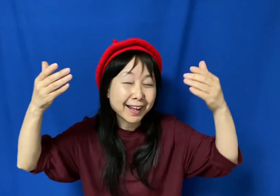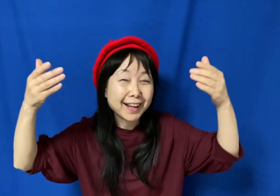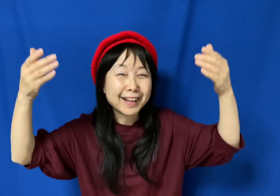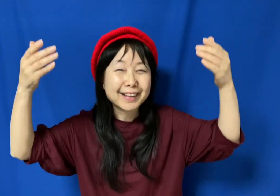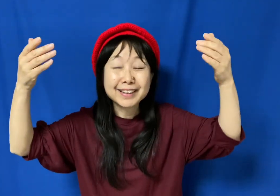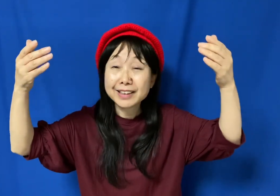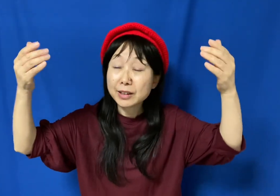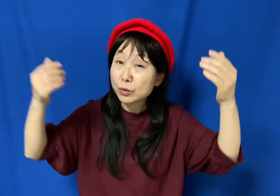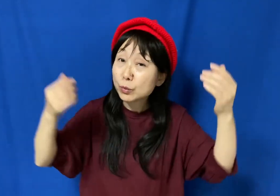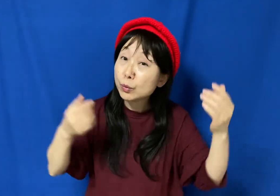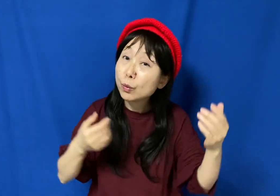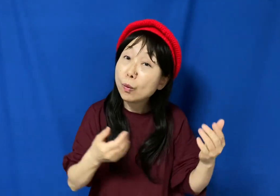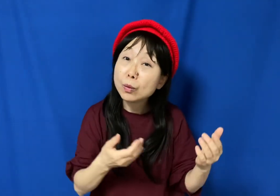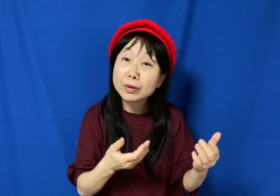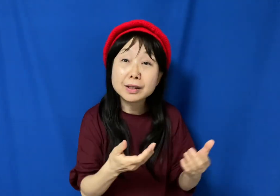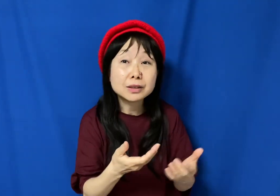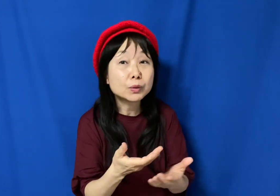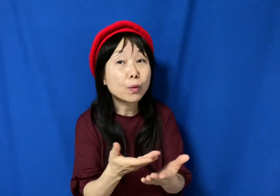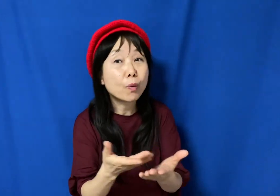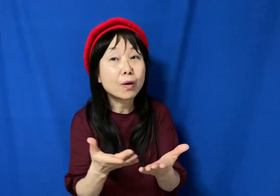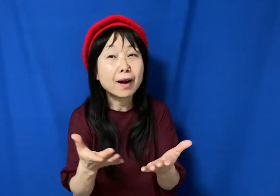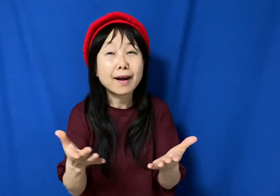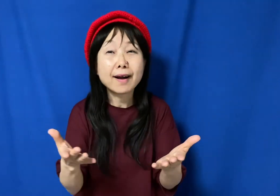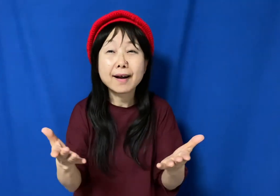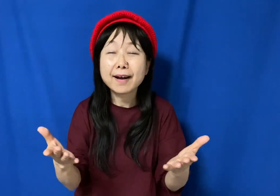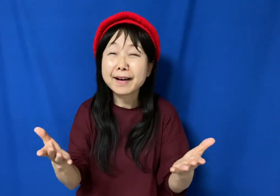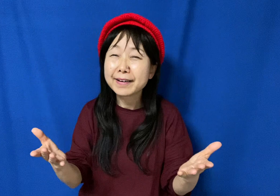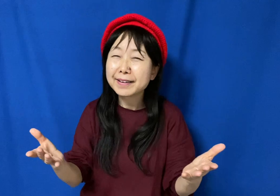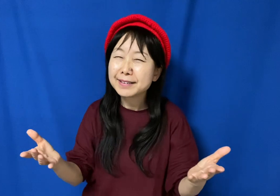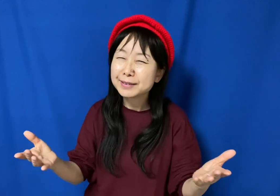いるのでしょうか...